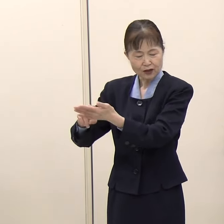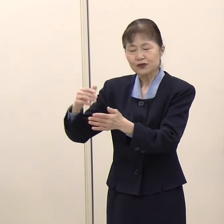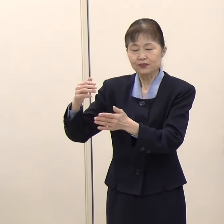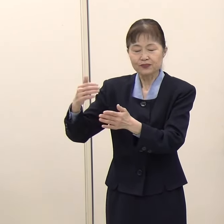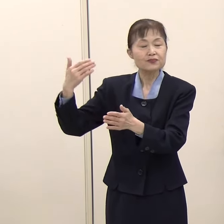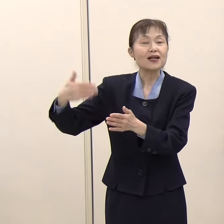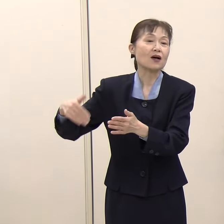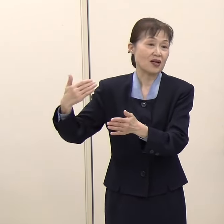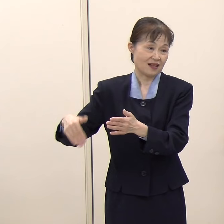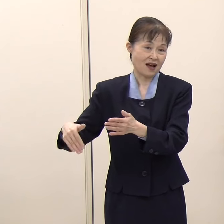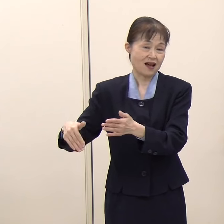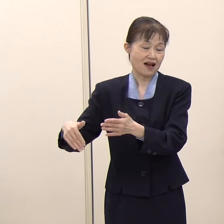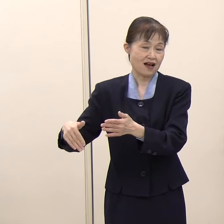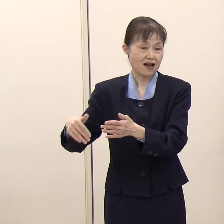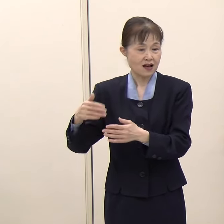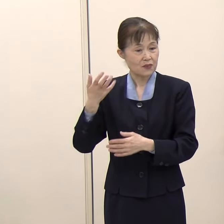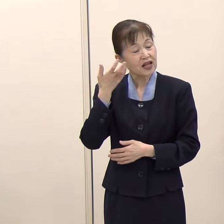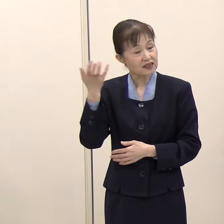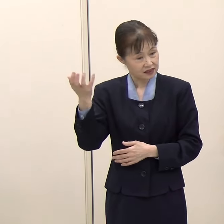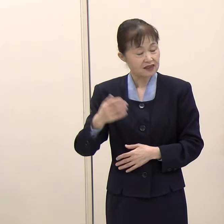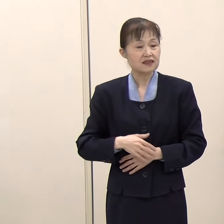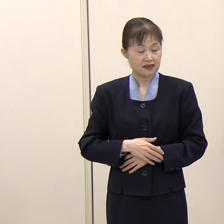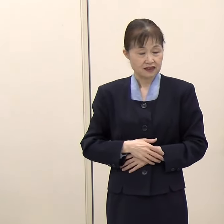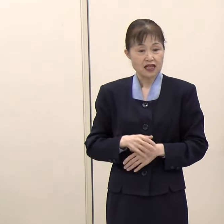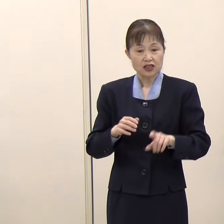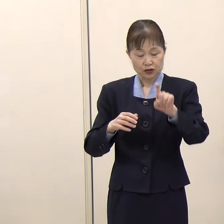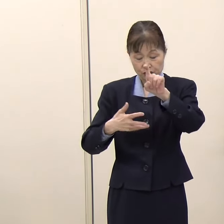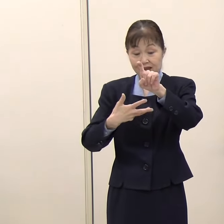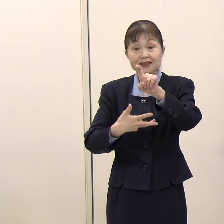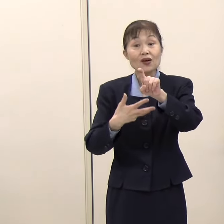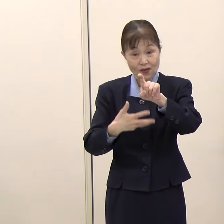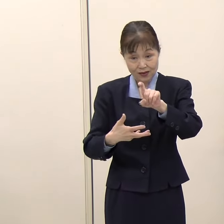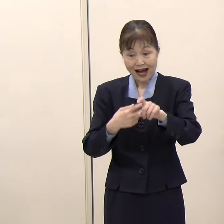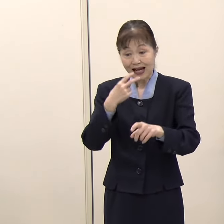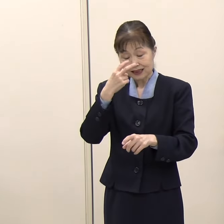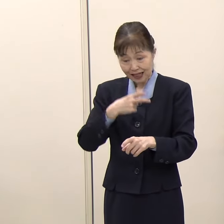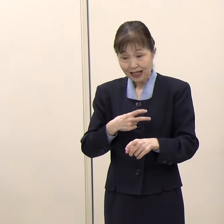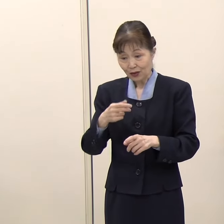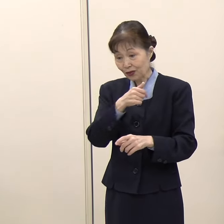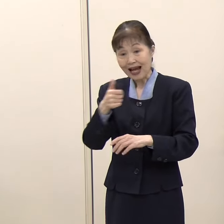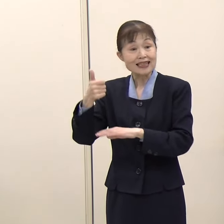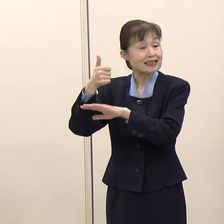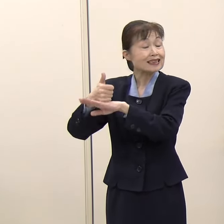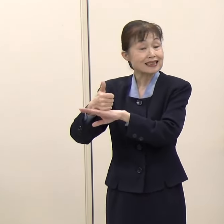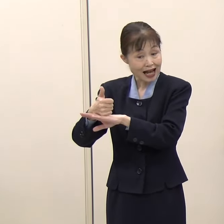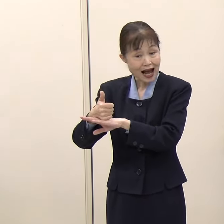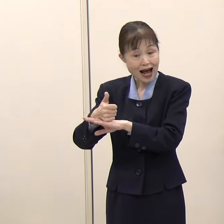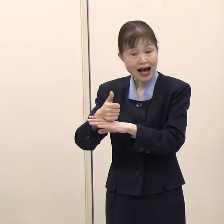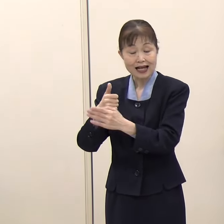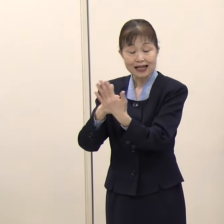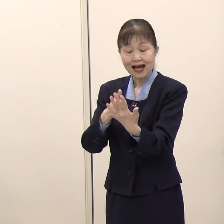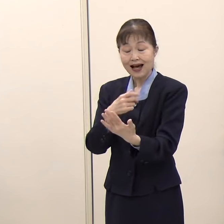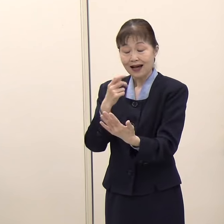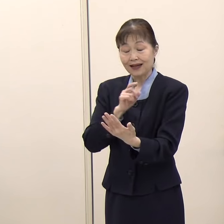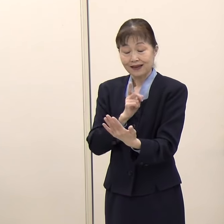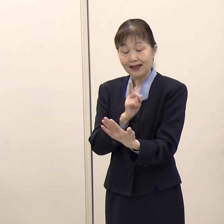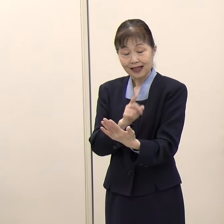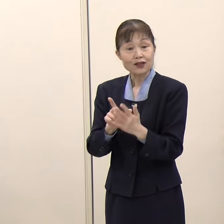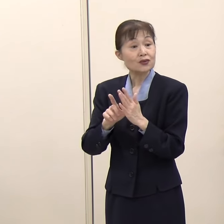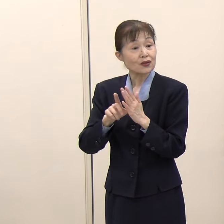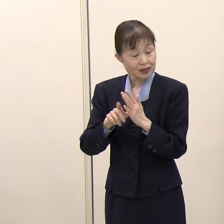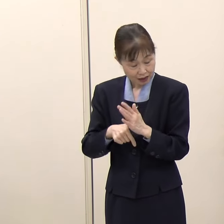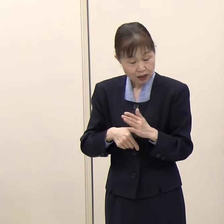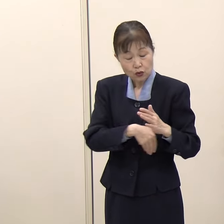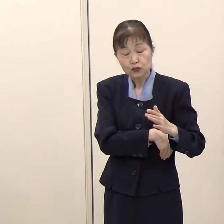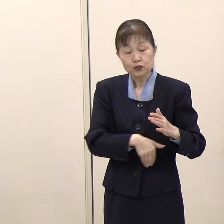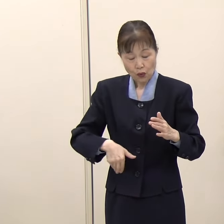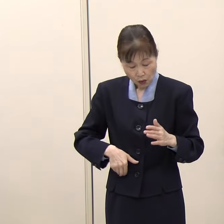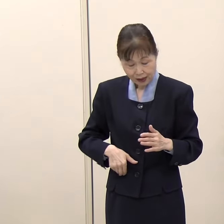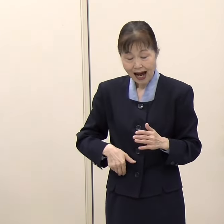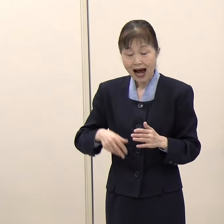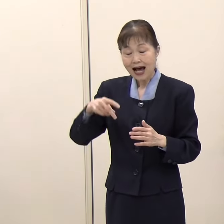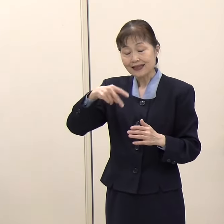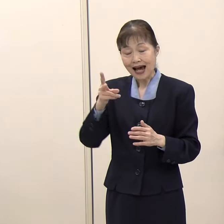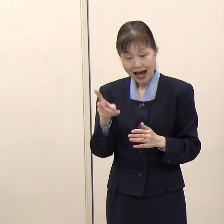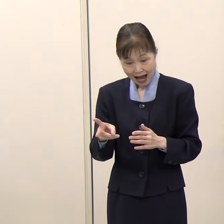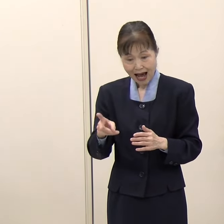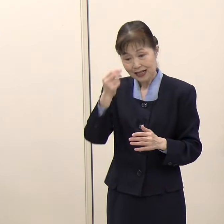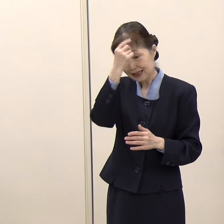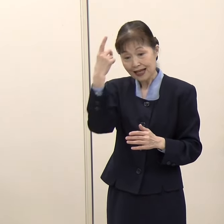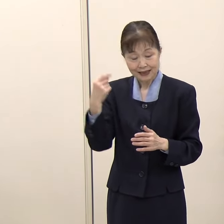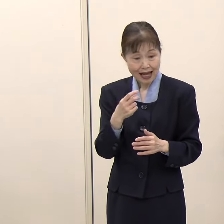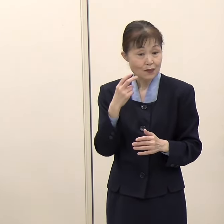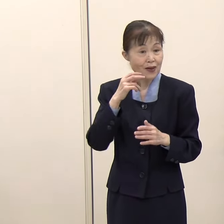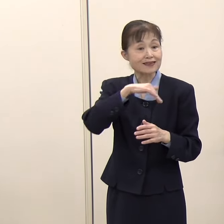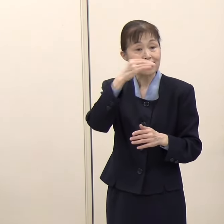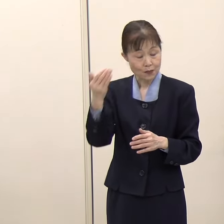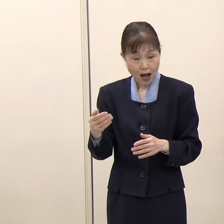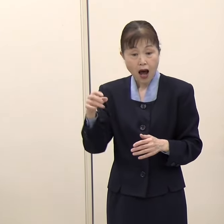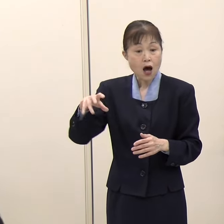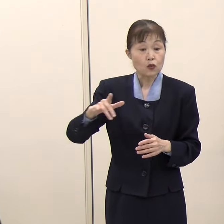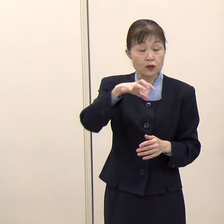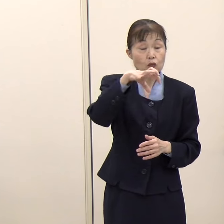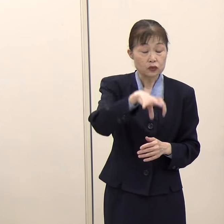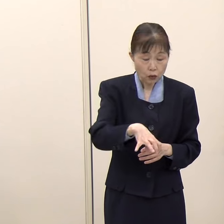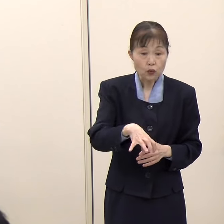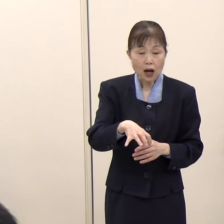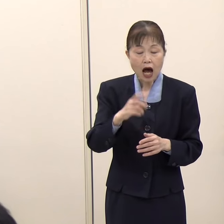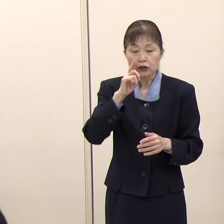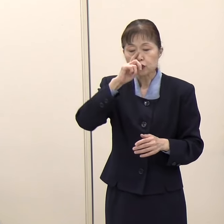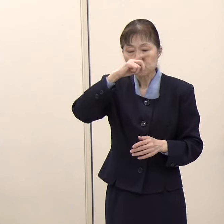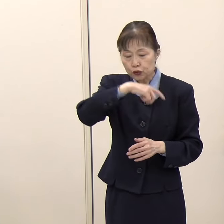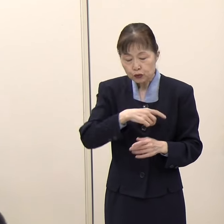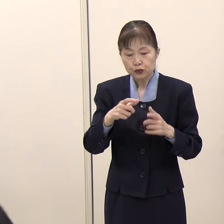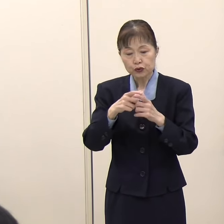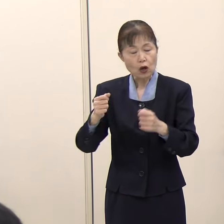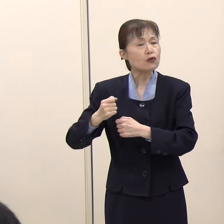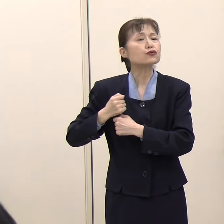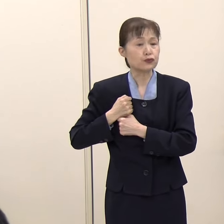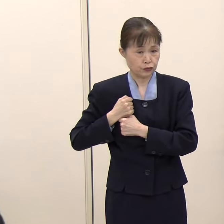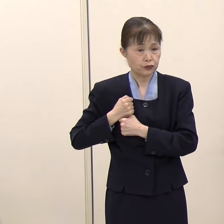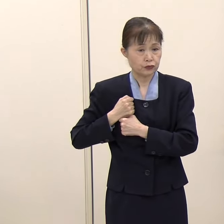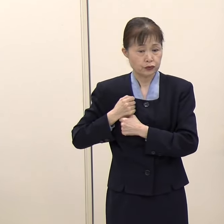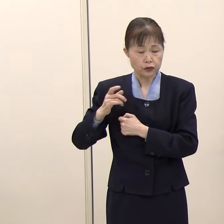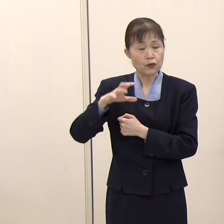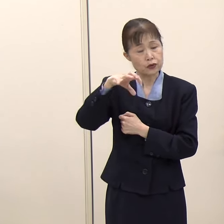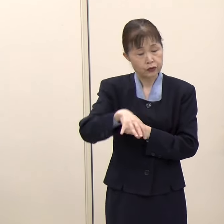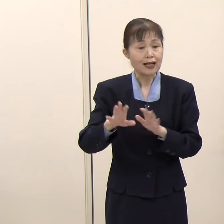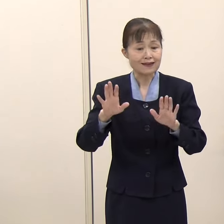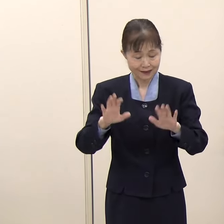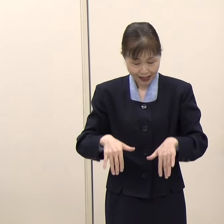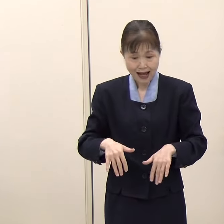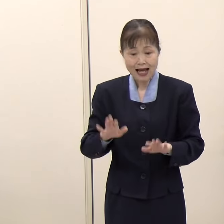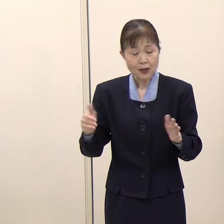我々としては、１０月８日に斉藤国土交通大臣が会見において、福岡、那覇、仙台、松山と旧日本軍の飛行場であった場所でこれまでに不発弾が発見されているということで、